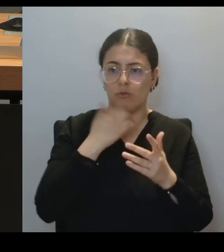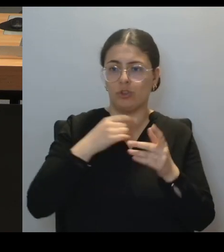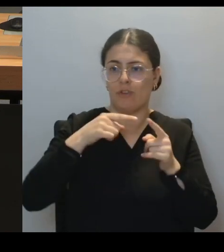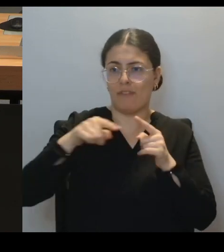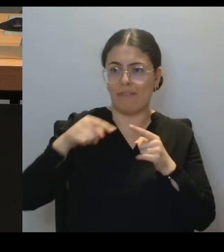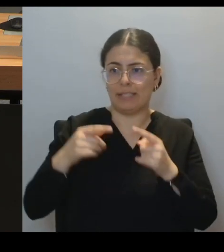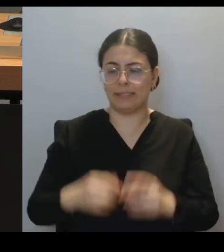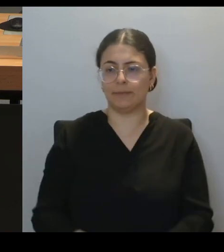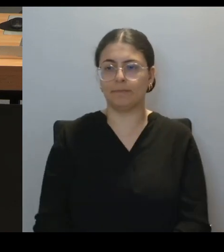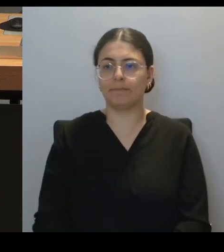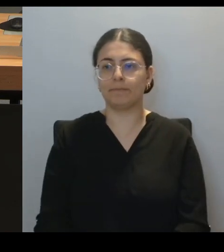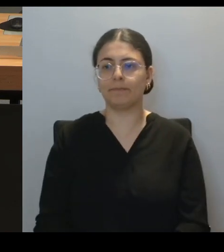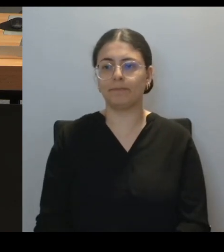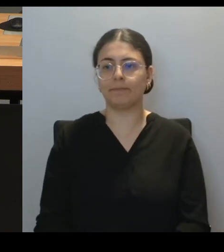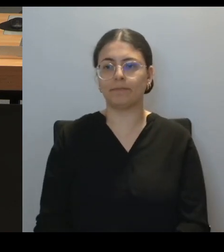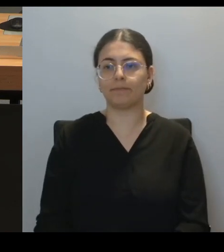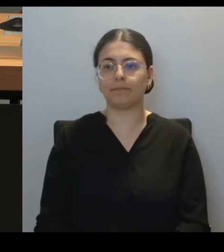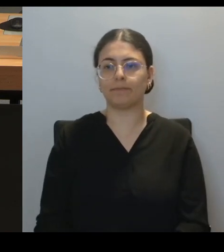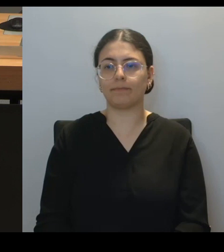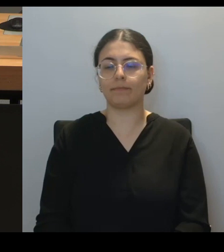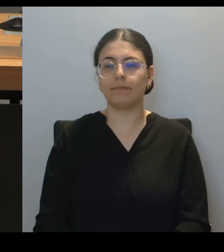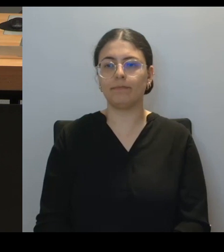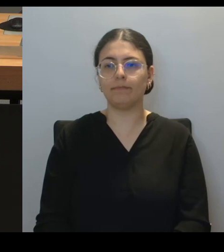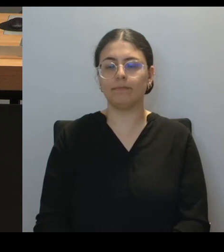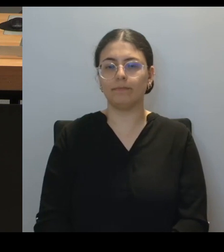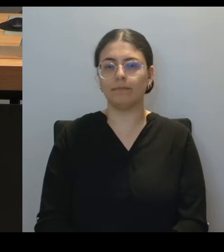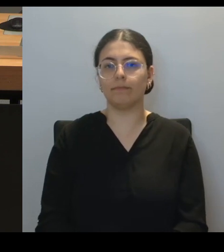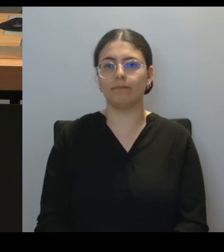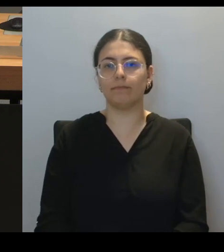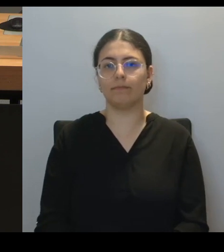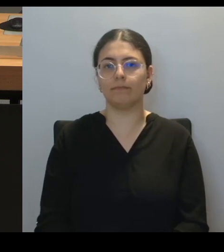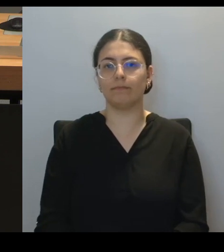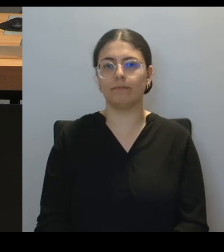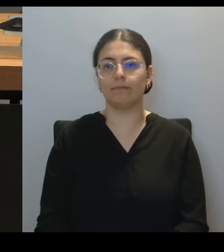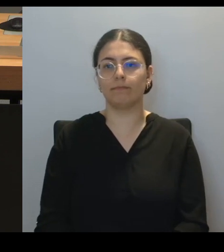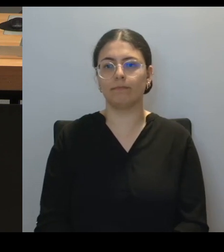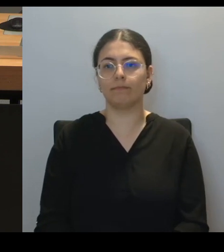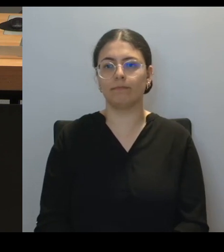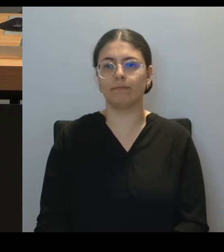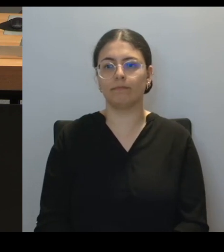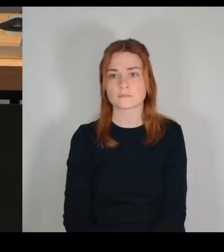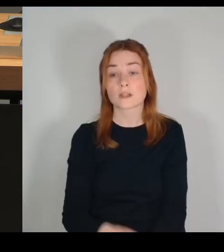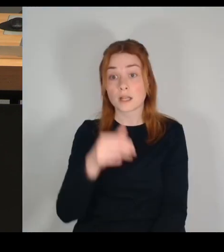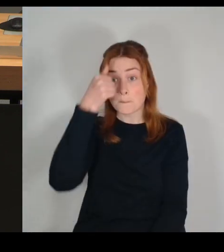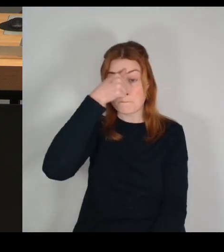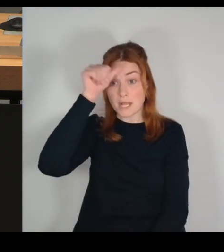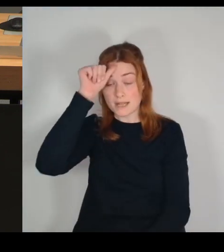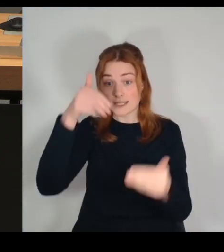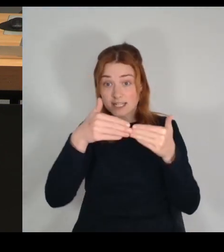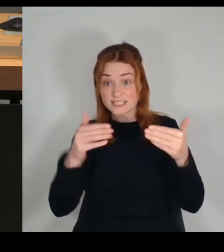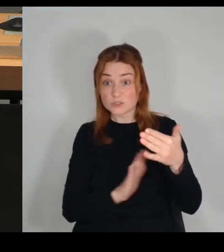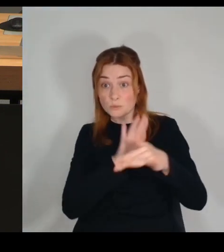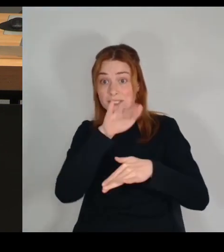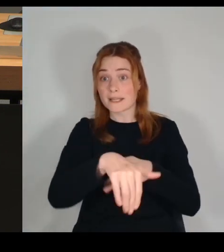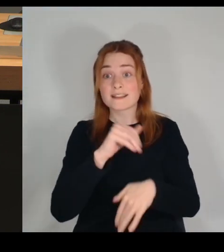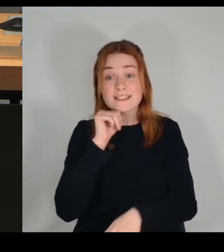Berlin übertreten, wenn man vom Flughafen BER einmal absieht. Und dort wird kontrolliert und der liegt auch in Brandenburg. Das ist auch noch richtig.